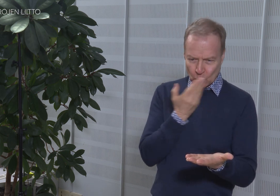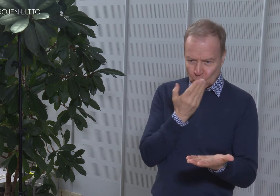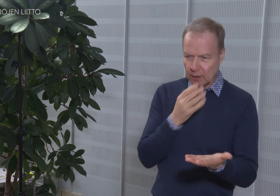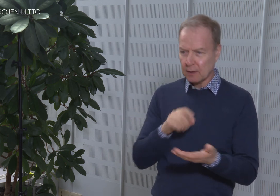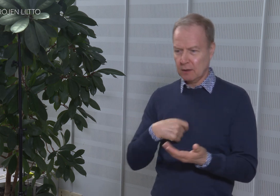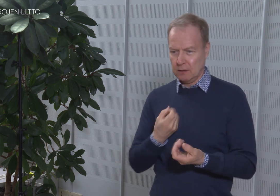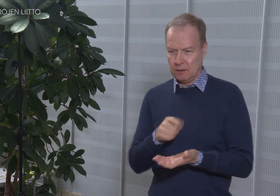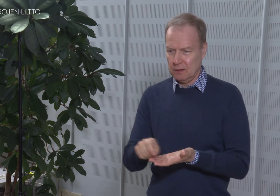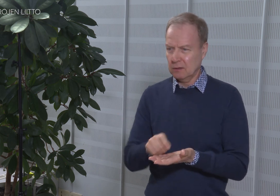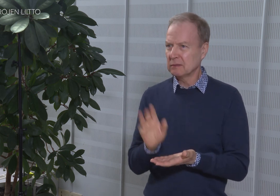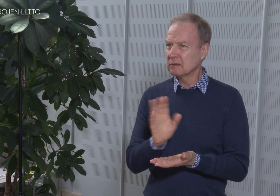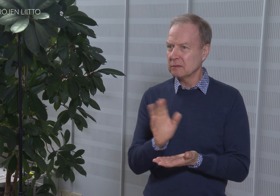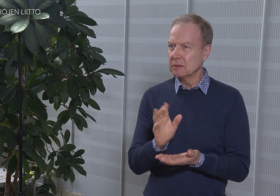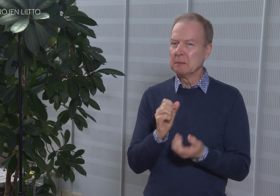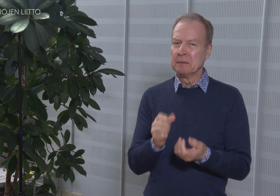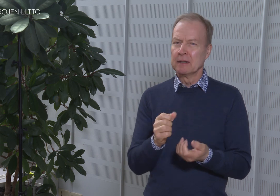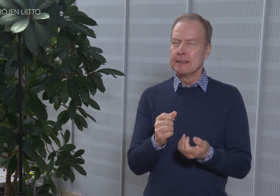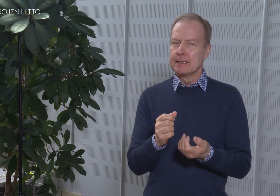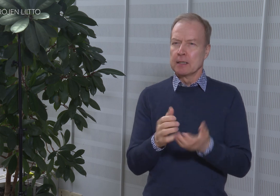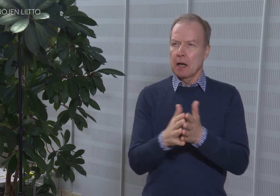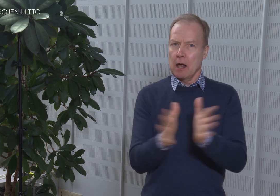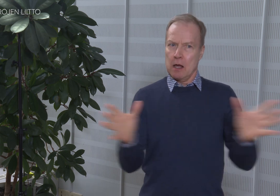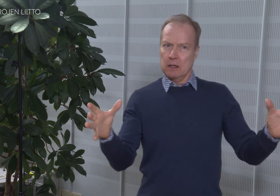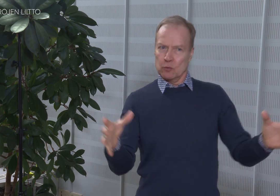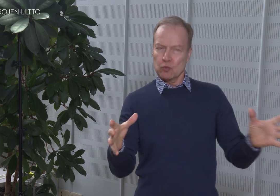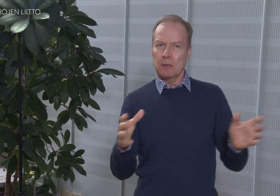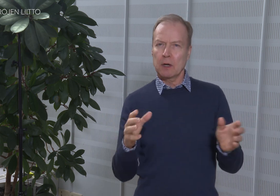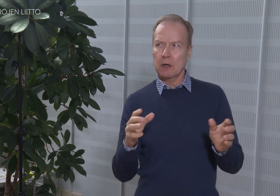ja tuottaminen tuottaa vaikeuksia, ja siksi keskustelua olisikin hyvä käydä -